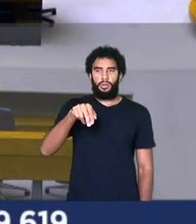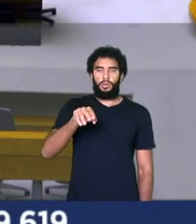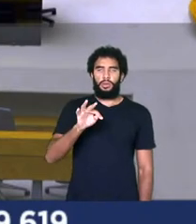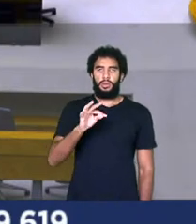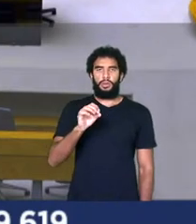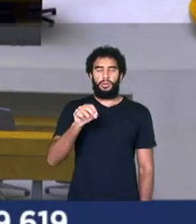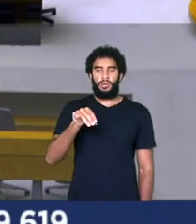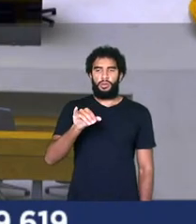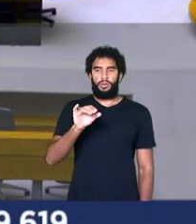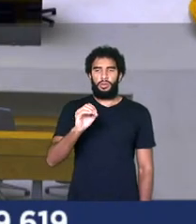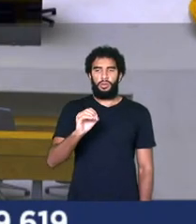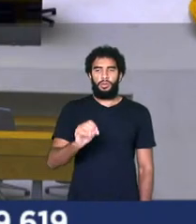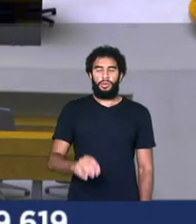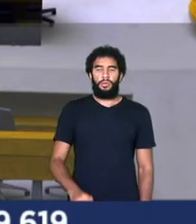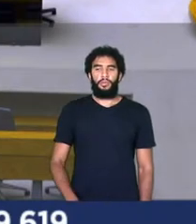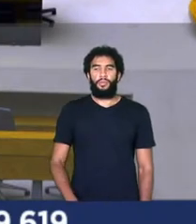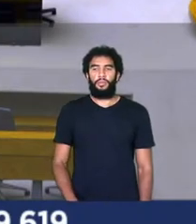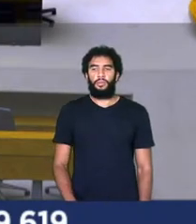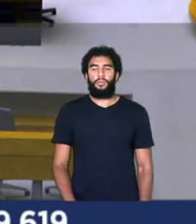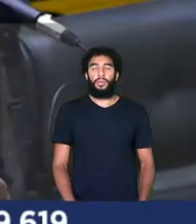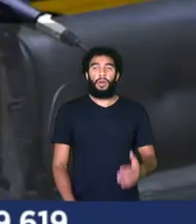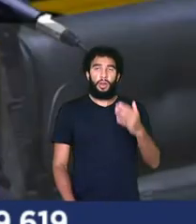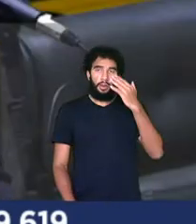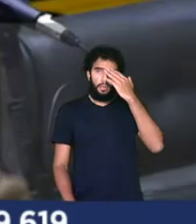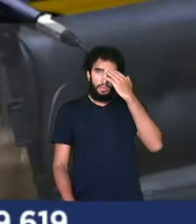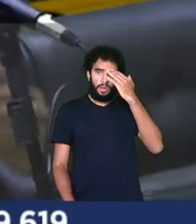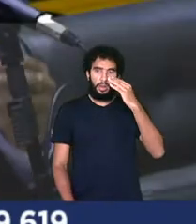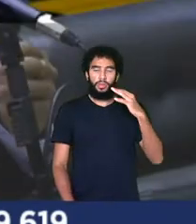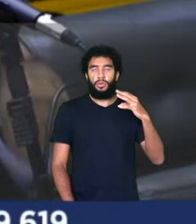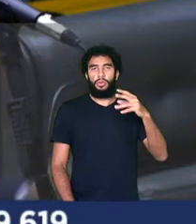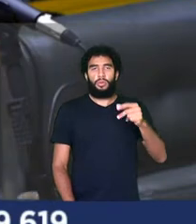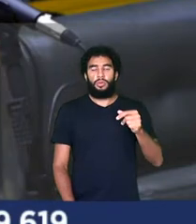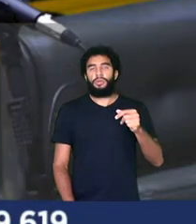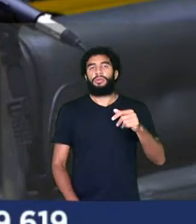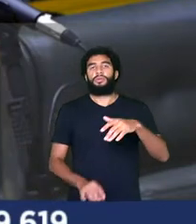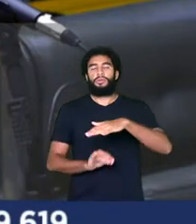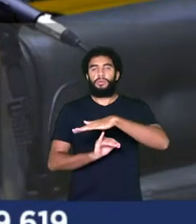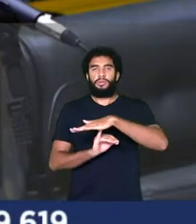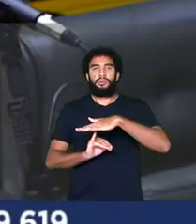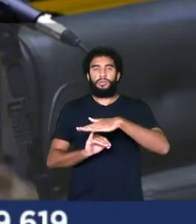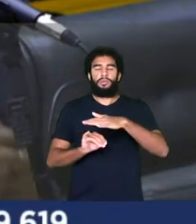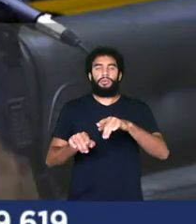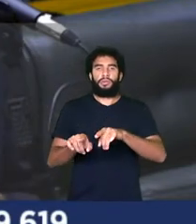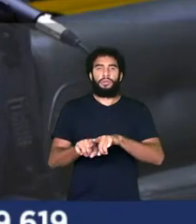DEPUTADO ANTÔNIO BRITO. -- [DEPUTADO]: A NOSSA EXPOSIÇÃO É SÓ PARA AGRADECER A TODAS AS ENTIDADES... TAMBÉM AO MINISTÉRIO DA ECONOMIA,